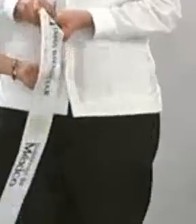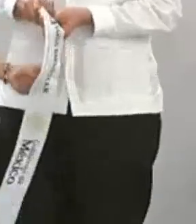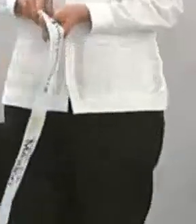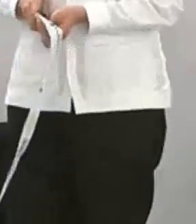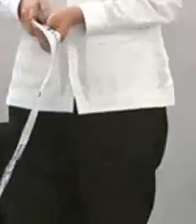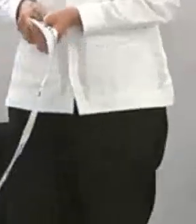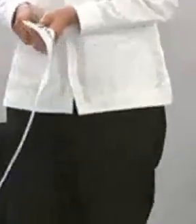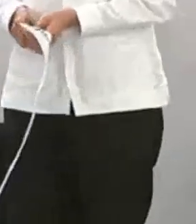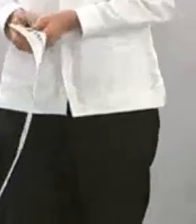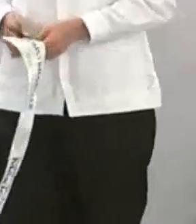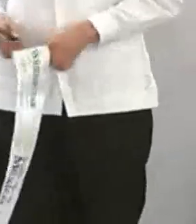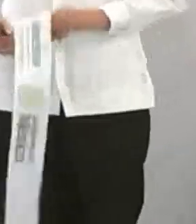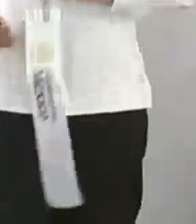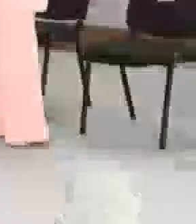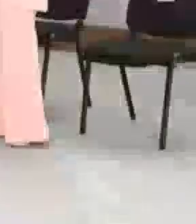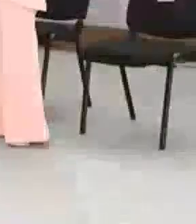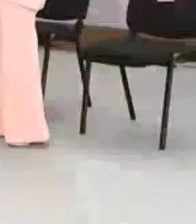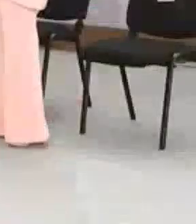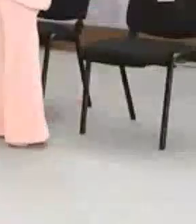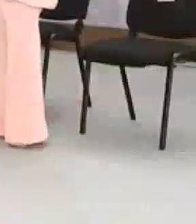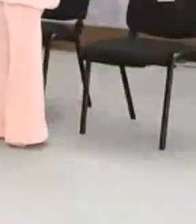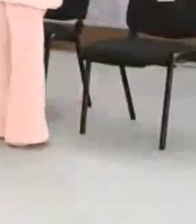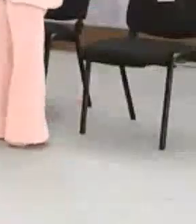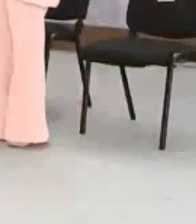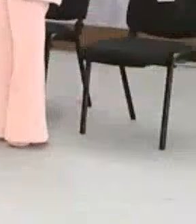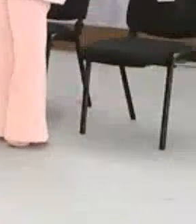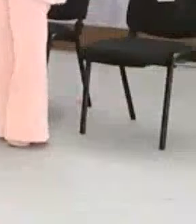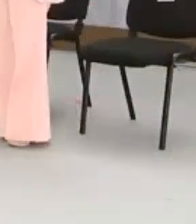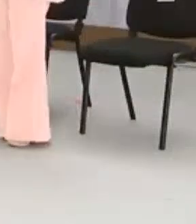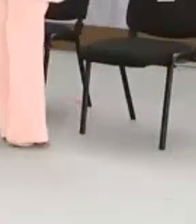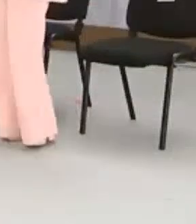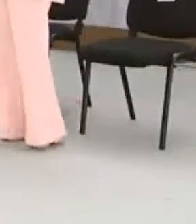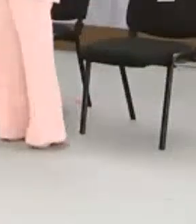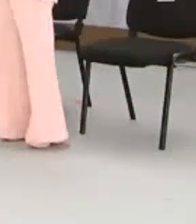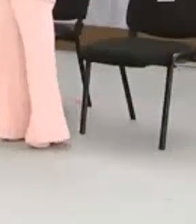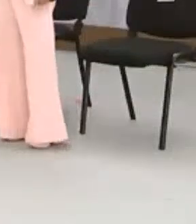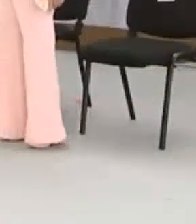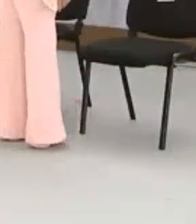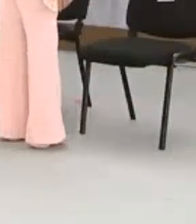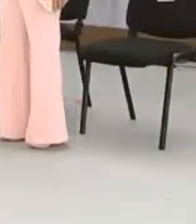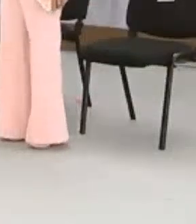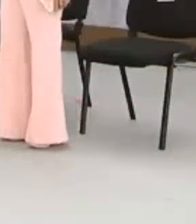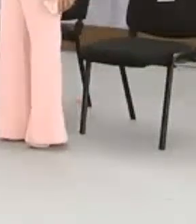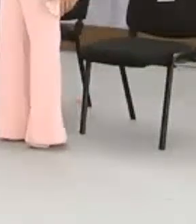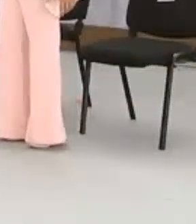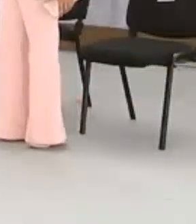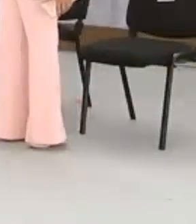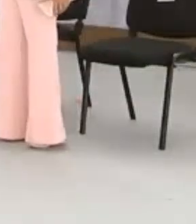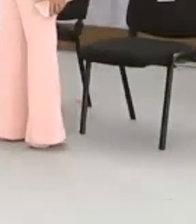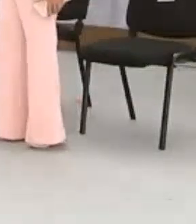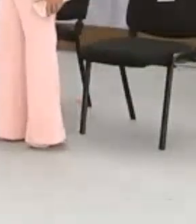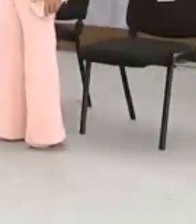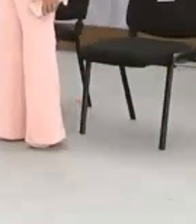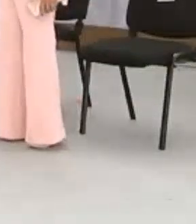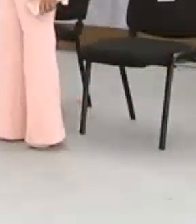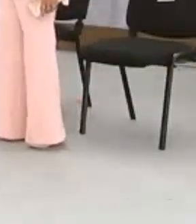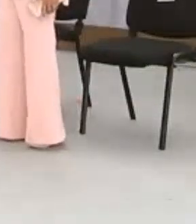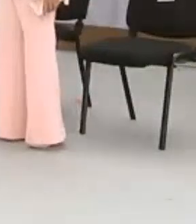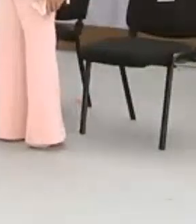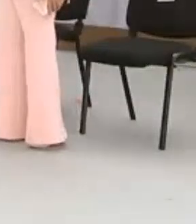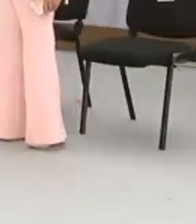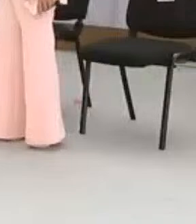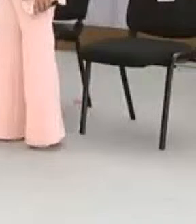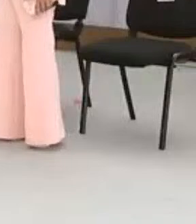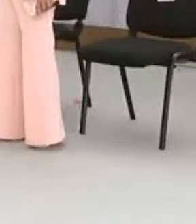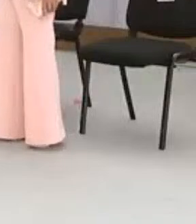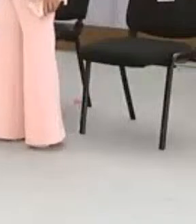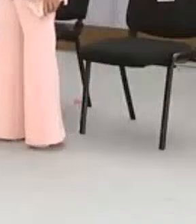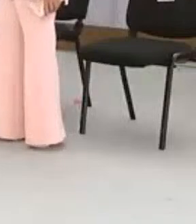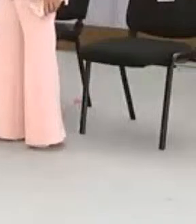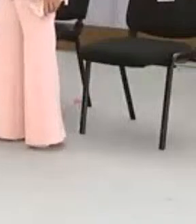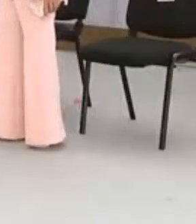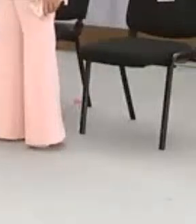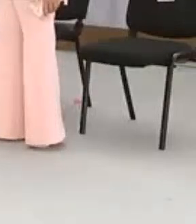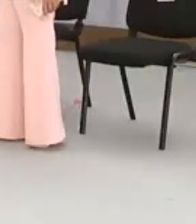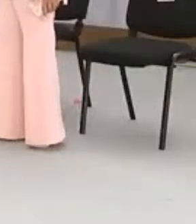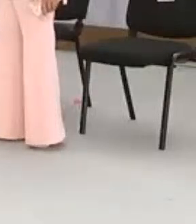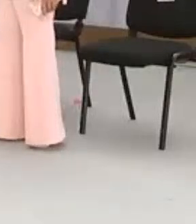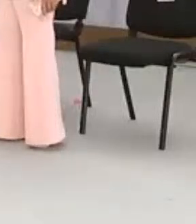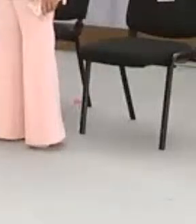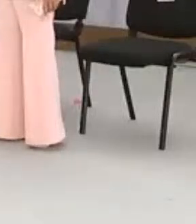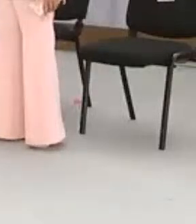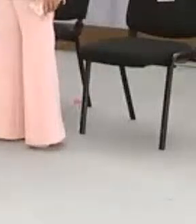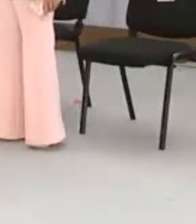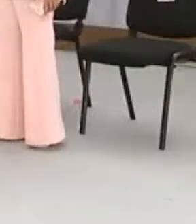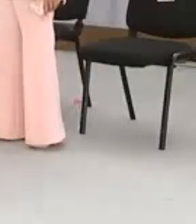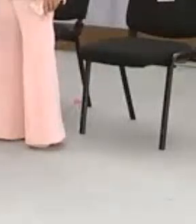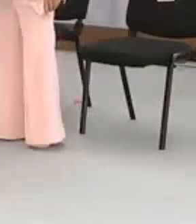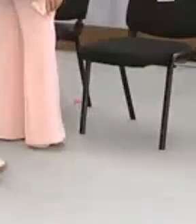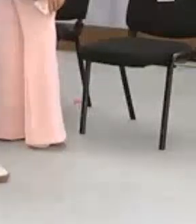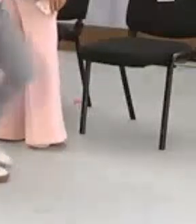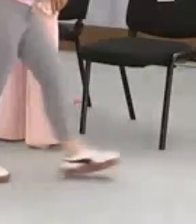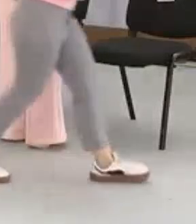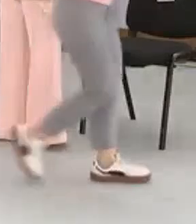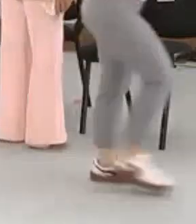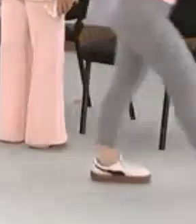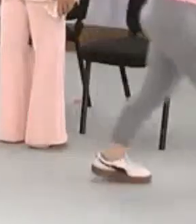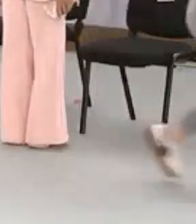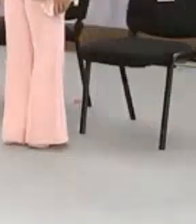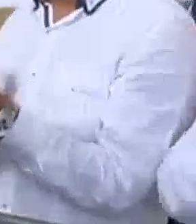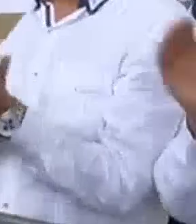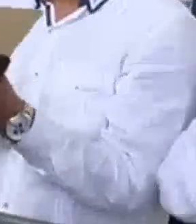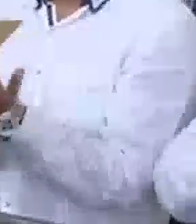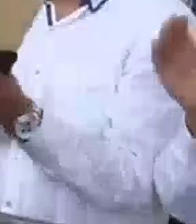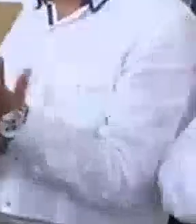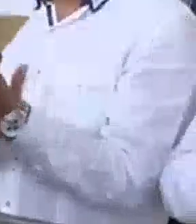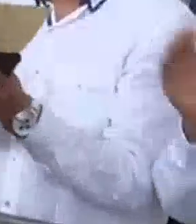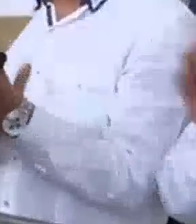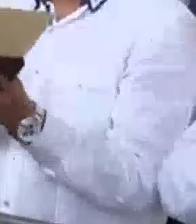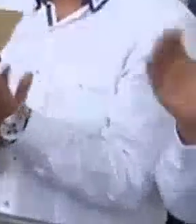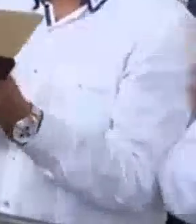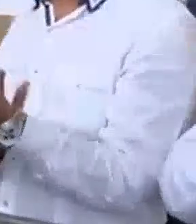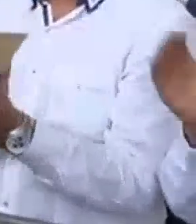Les solicitamos guardar el debido respeto para entonar nuestro himno nacional mexicano.